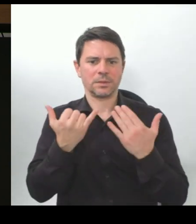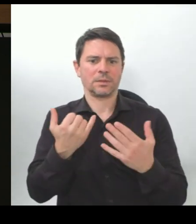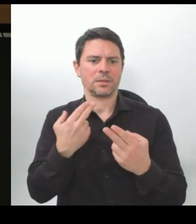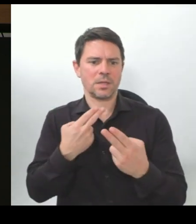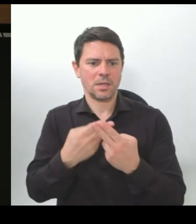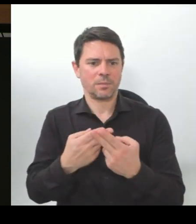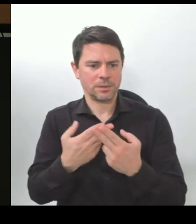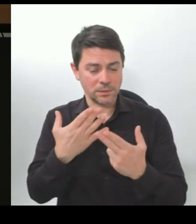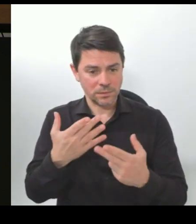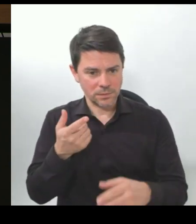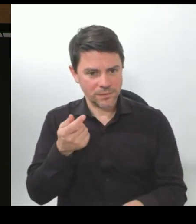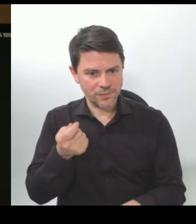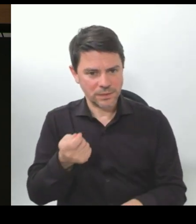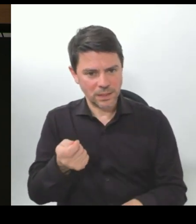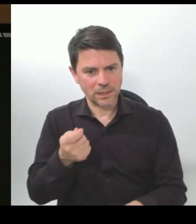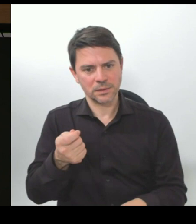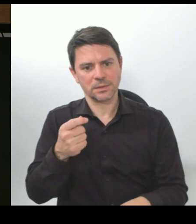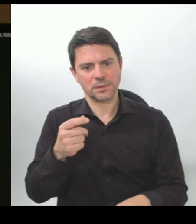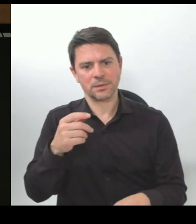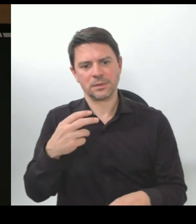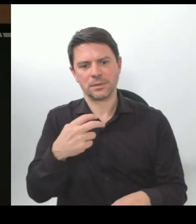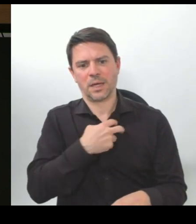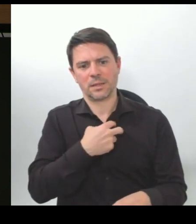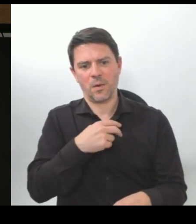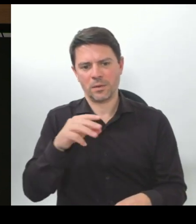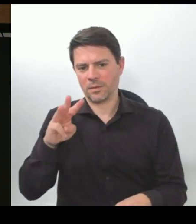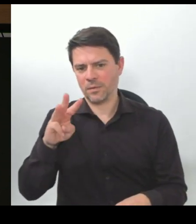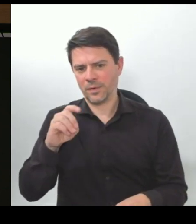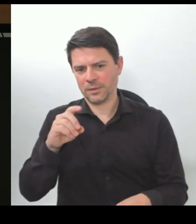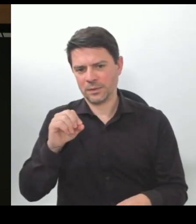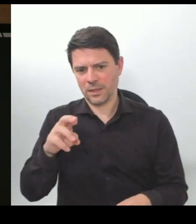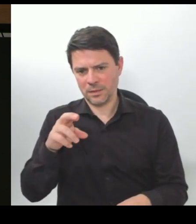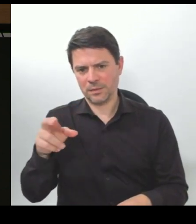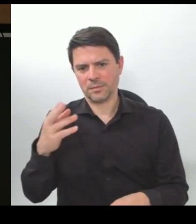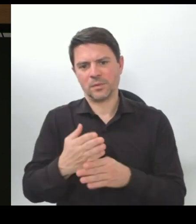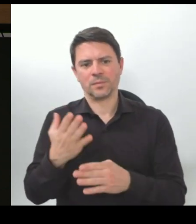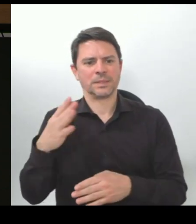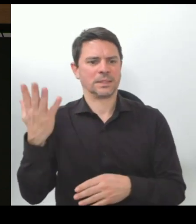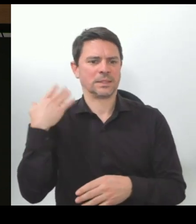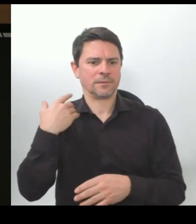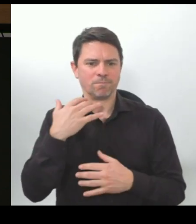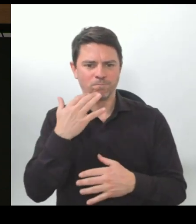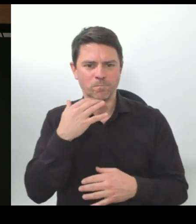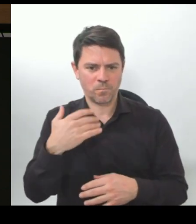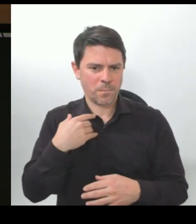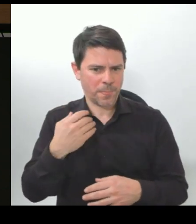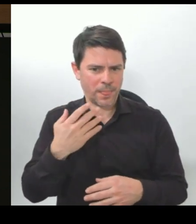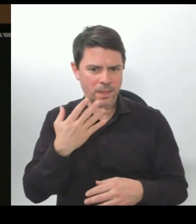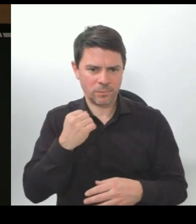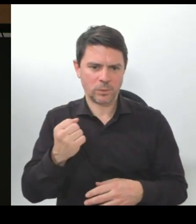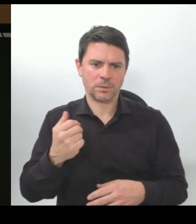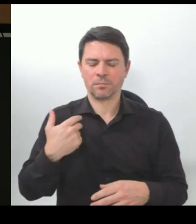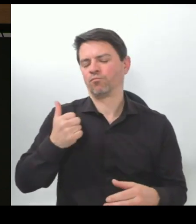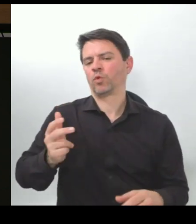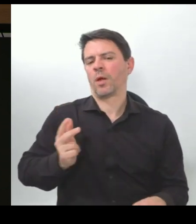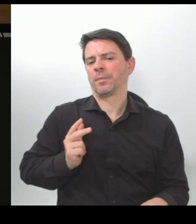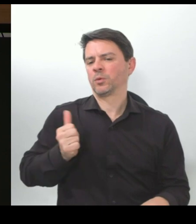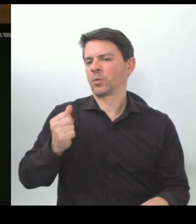Wenn wir das beseitigen, dann ist eine Hauptsache Erledigung Und das Verfassungsgericht freut sich, dass es keine Entscheidung